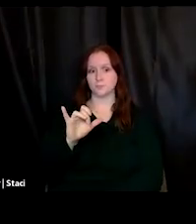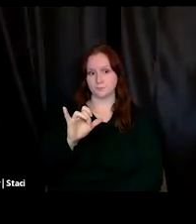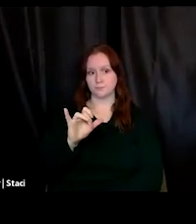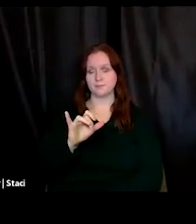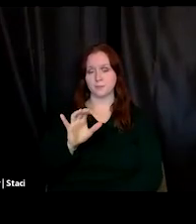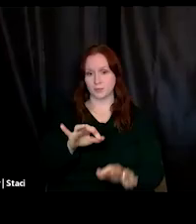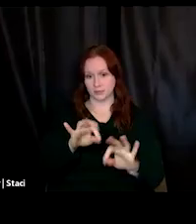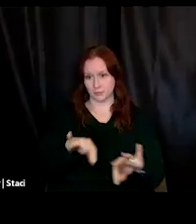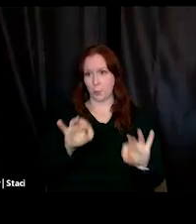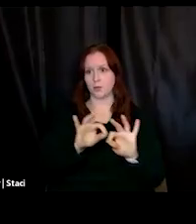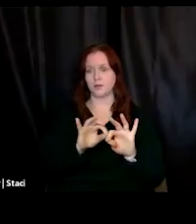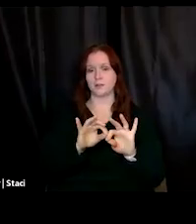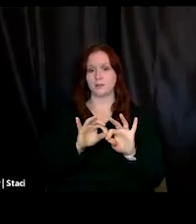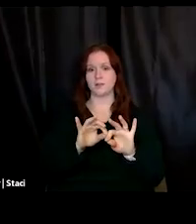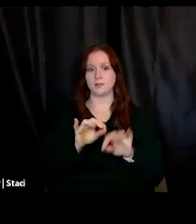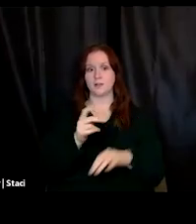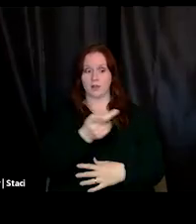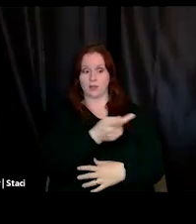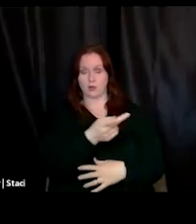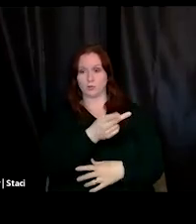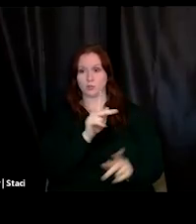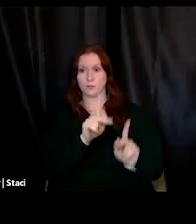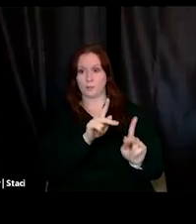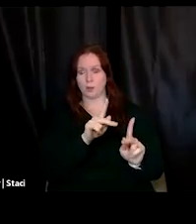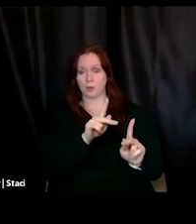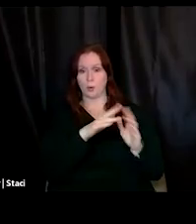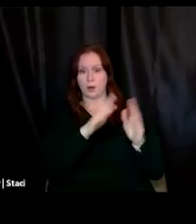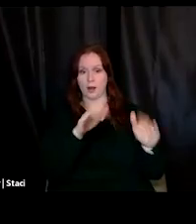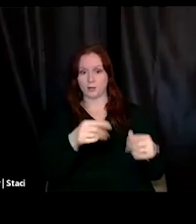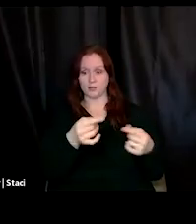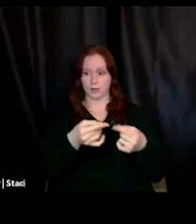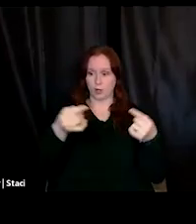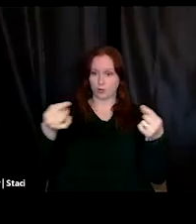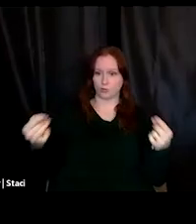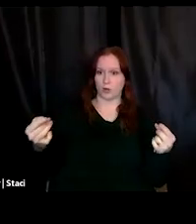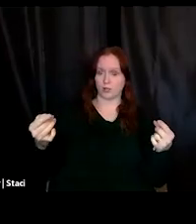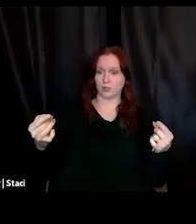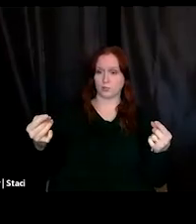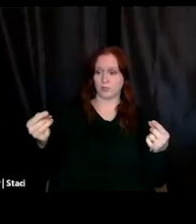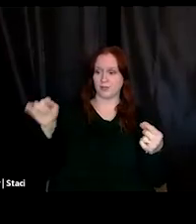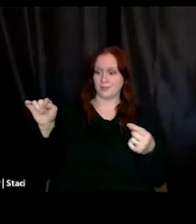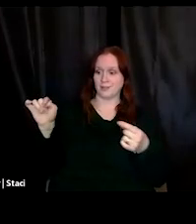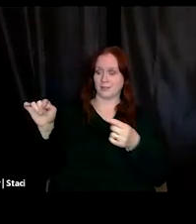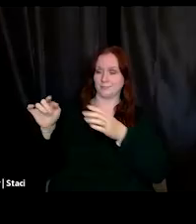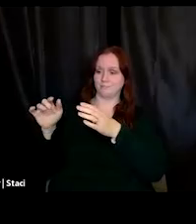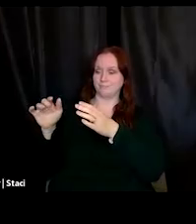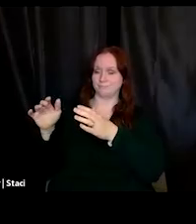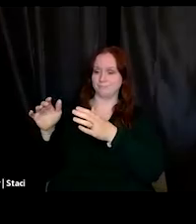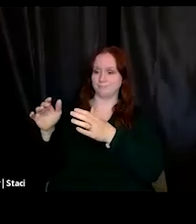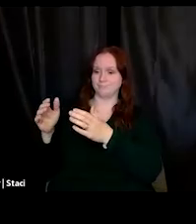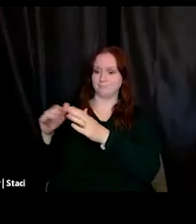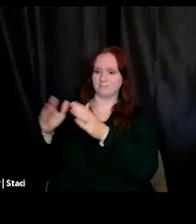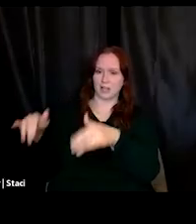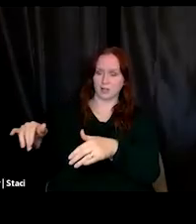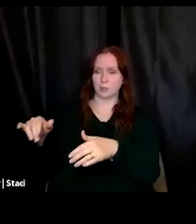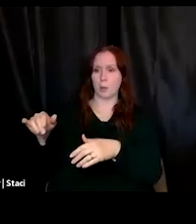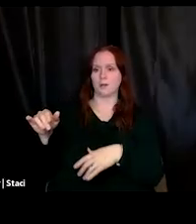y otra información útil que necesitarán. Solo queremos hacerles saber que el sitio web de SOAR Works,